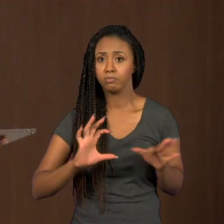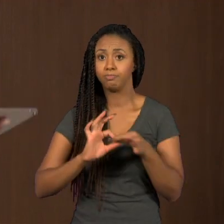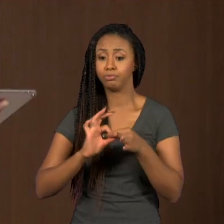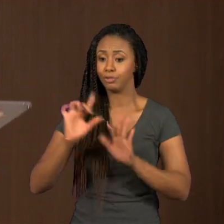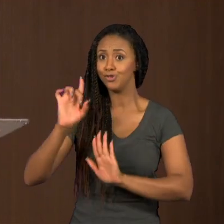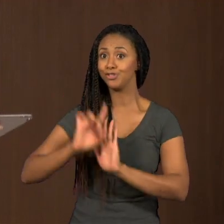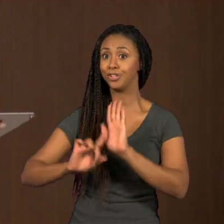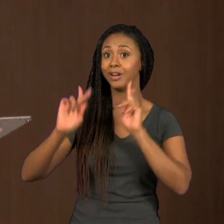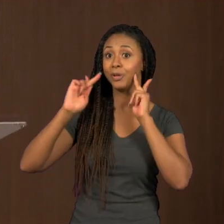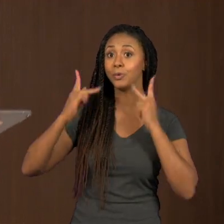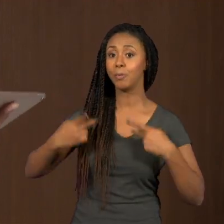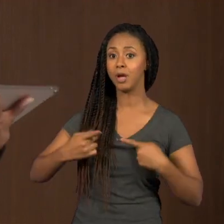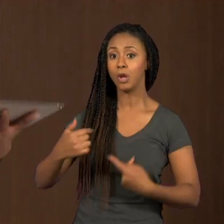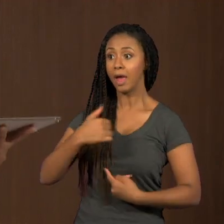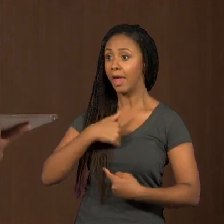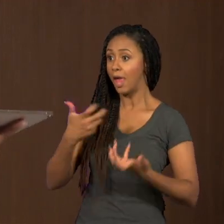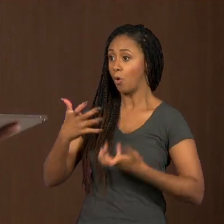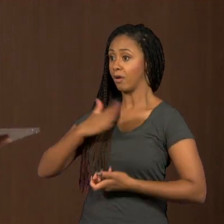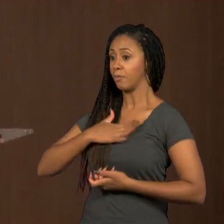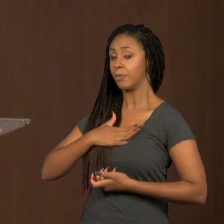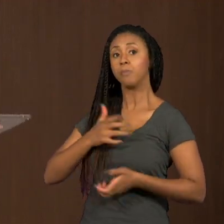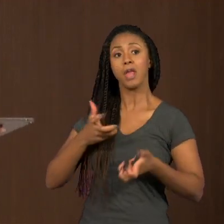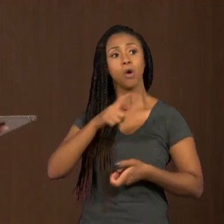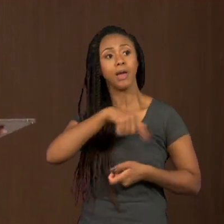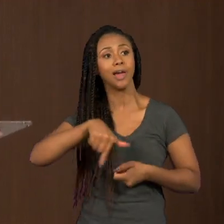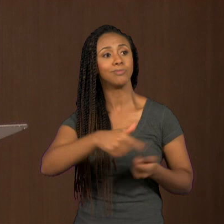PRA MIM EU QUERO PRA TODOS, INCLUSIVE O DIREITO À